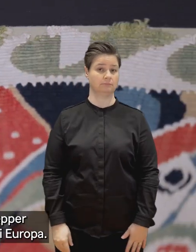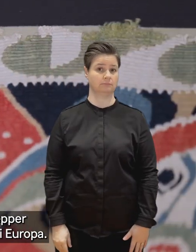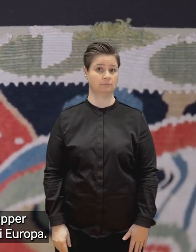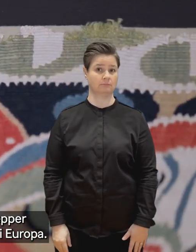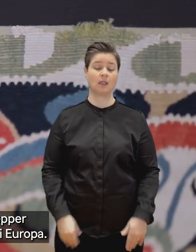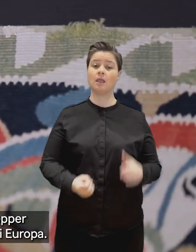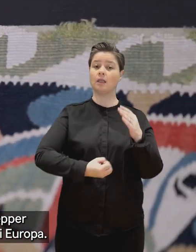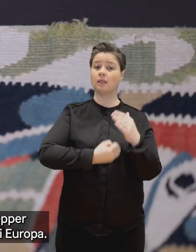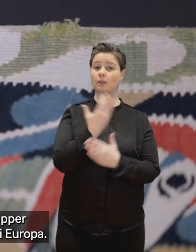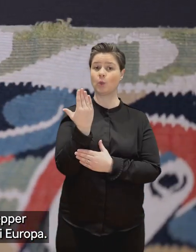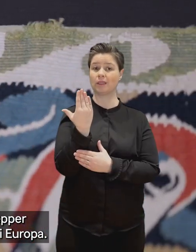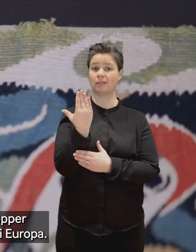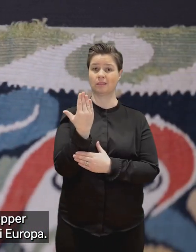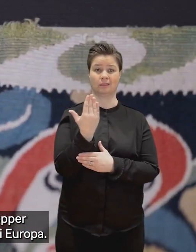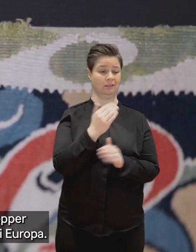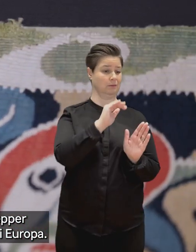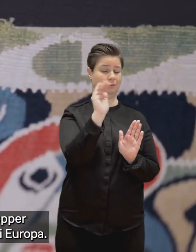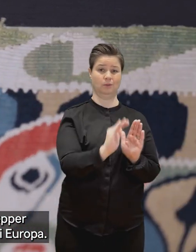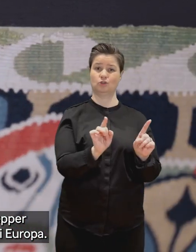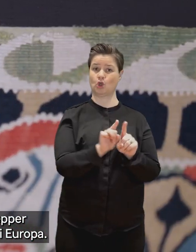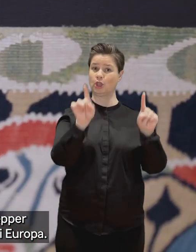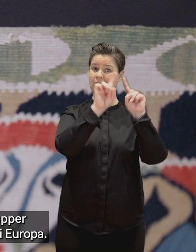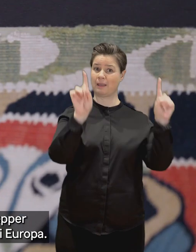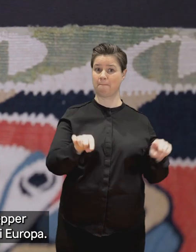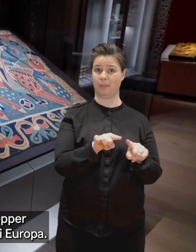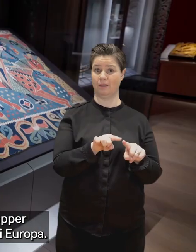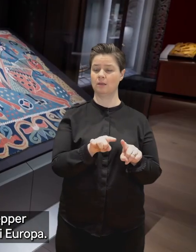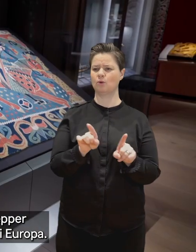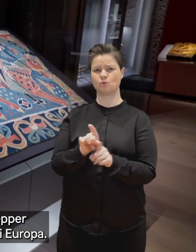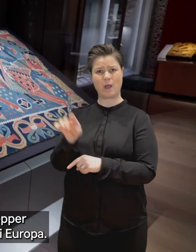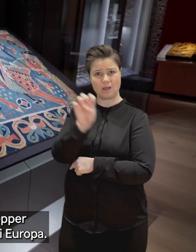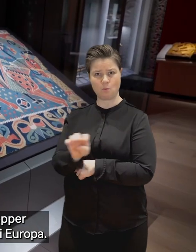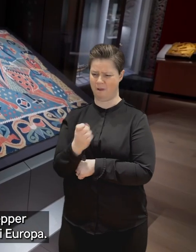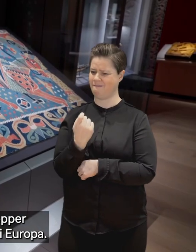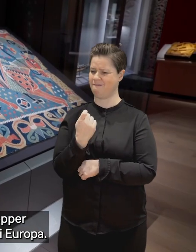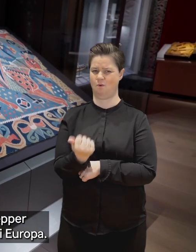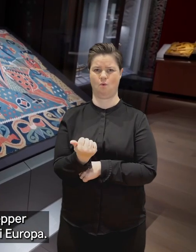Det finnes ingen slike tepper ellers i Norden, og svært få i Europa.